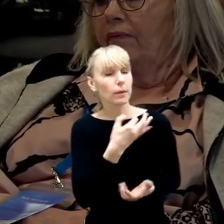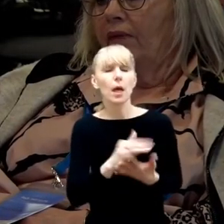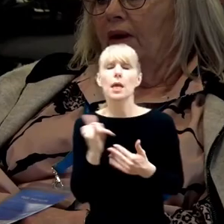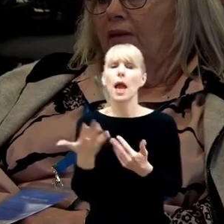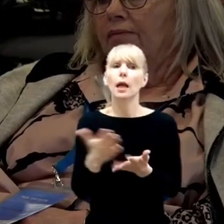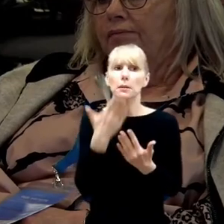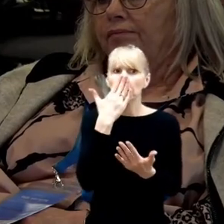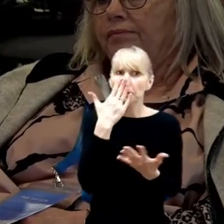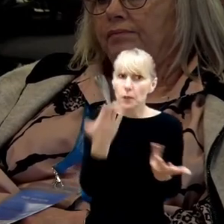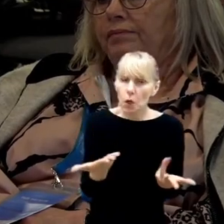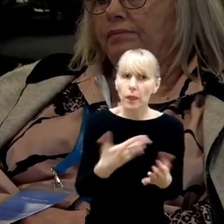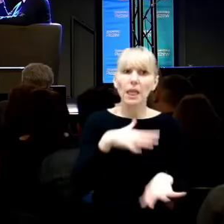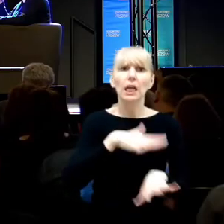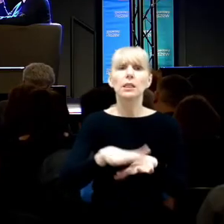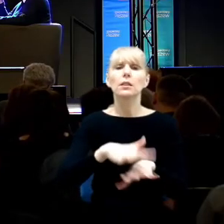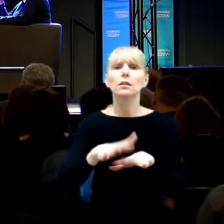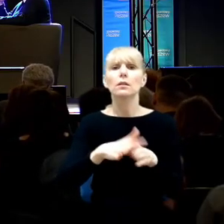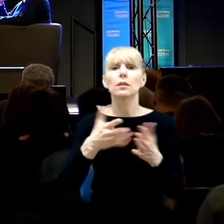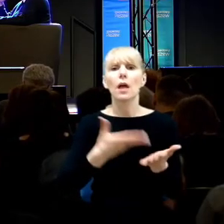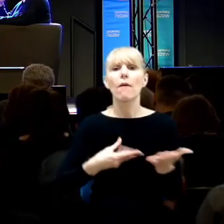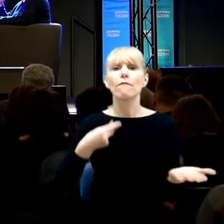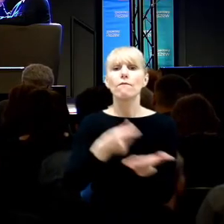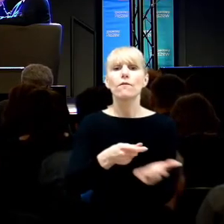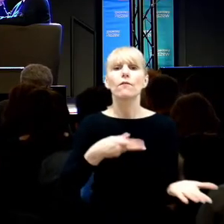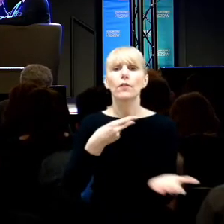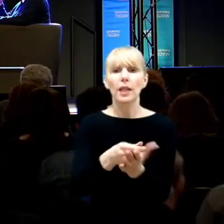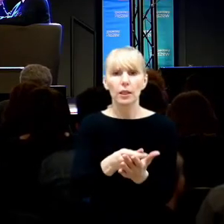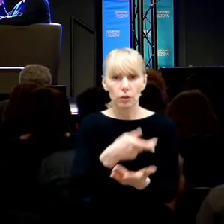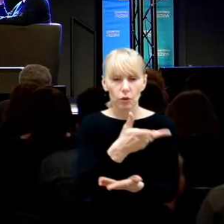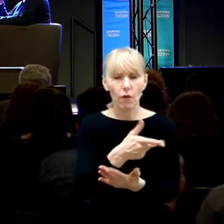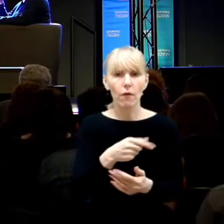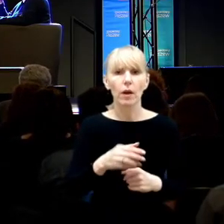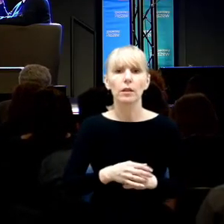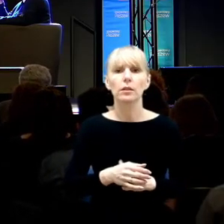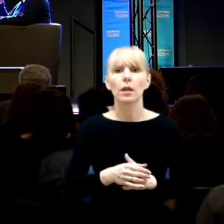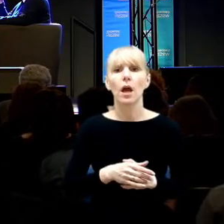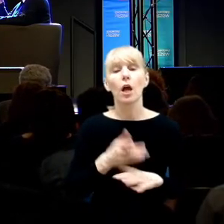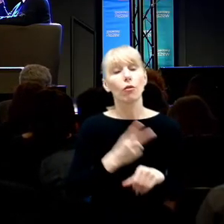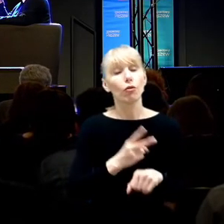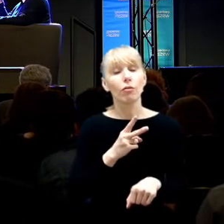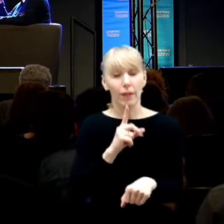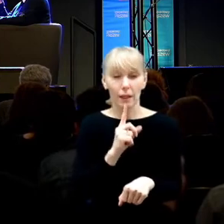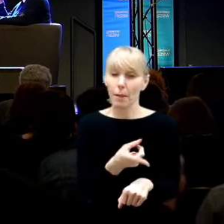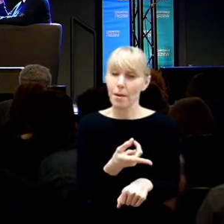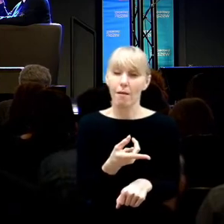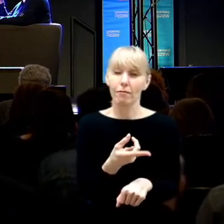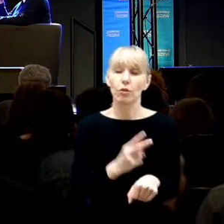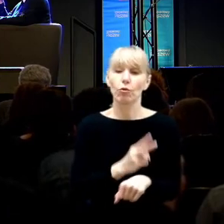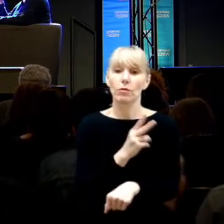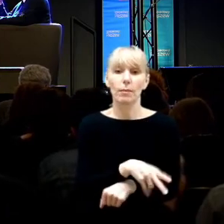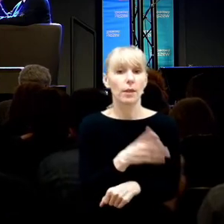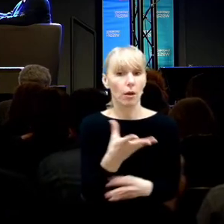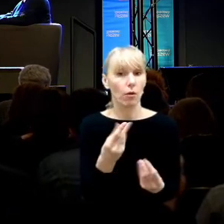finansowania mieszkalnictwa dostępnego cenowo w Polsce. Właśnie jaką rolę odgrywa w nim Funduszu Dopłat?